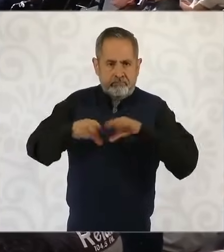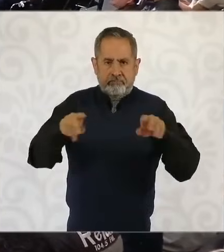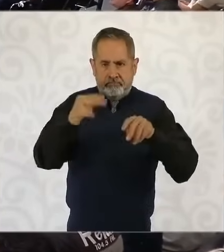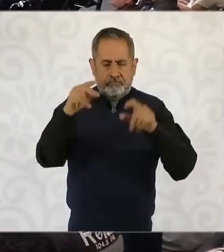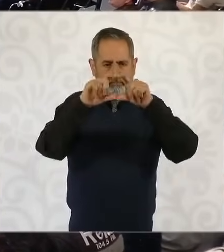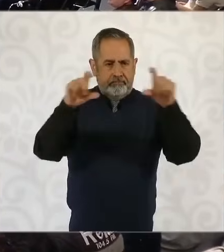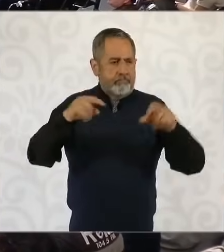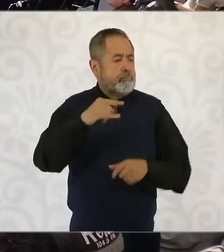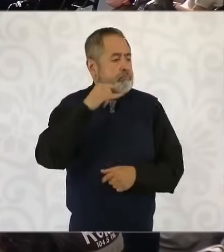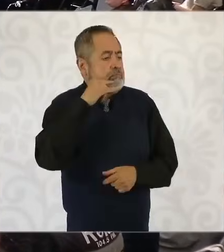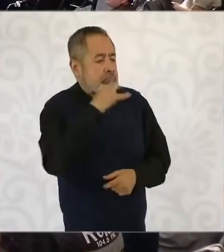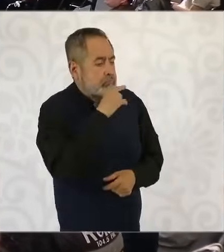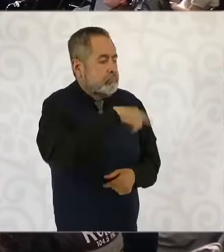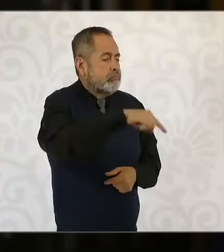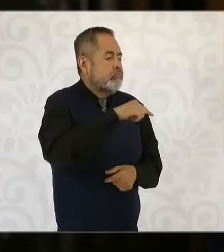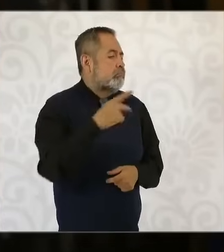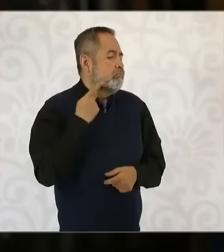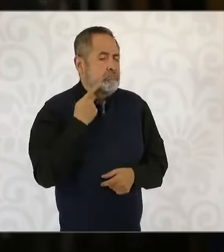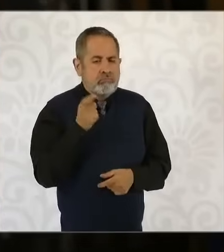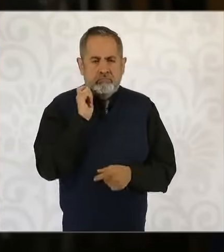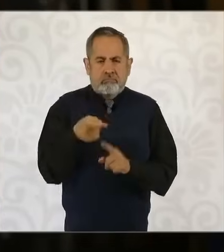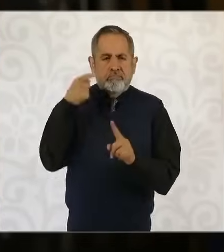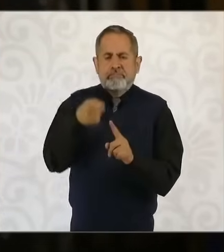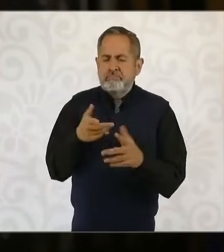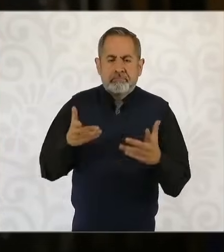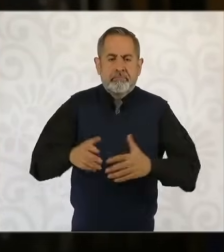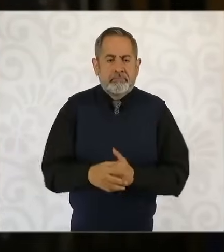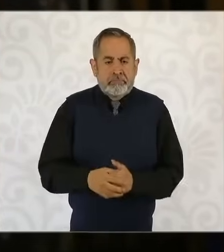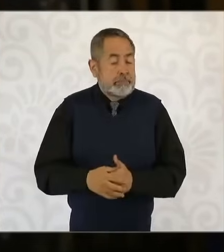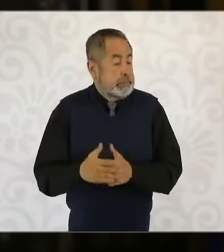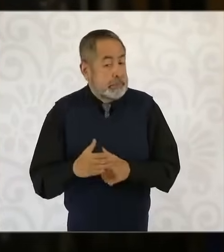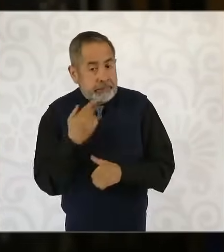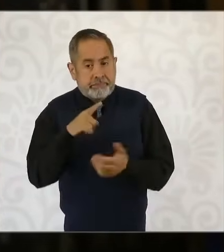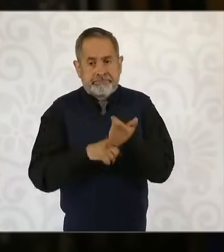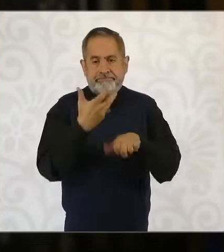La hipocresía de la política ¿a qué me refiero con esto es porque Estados Unidos le está pidiendo a